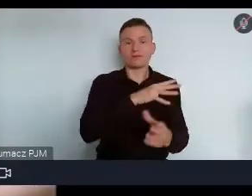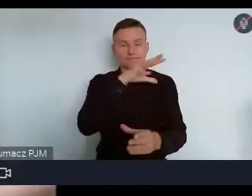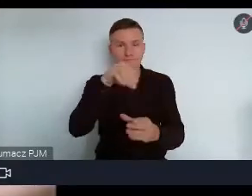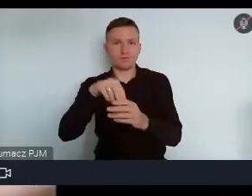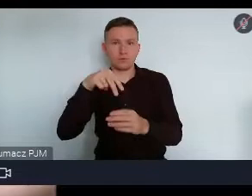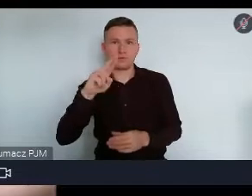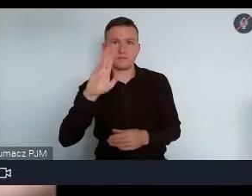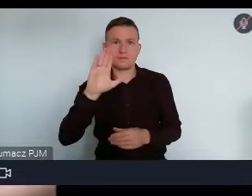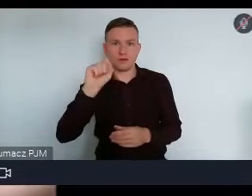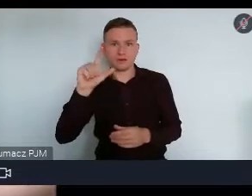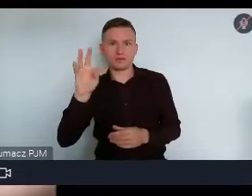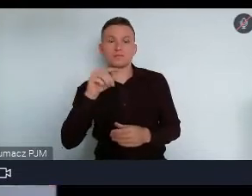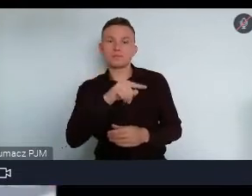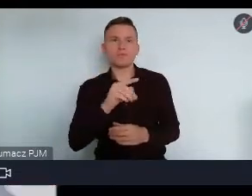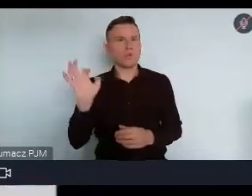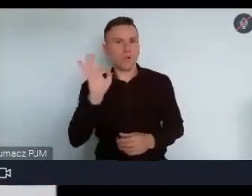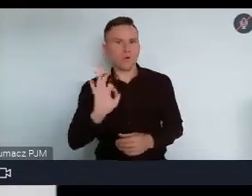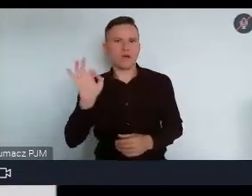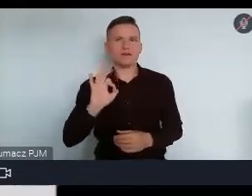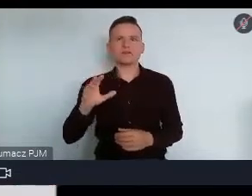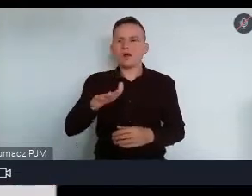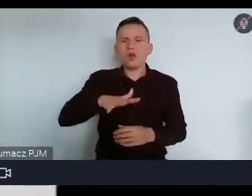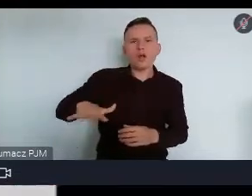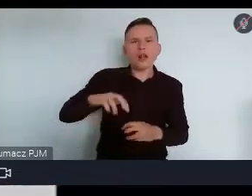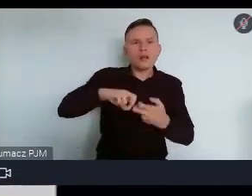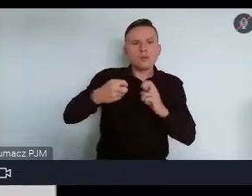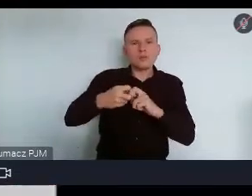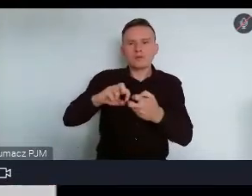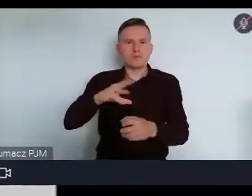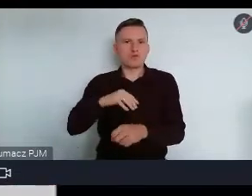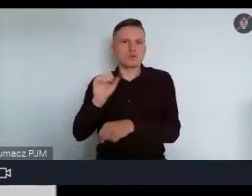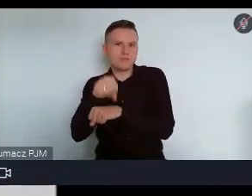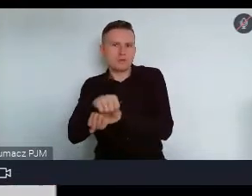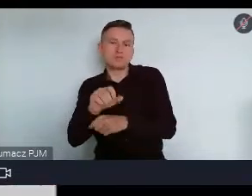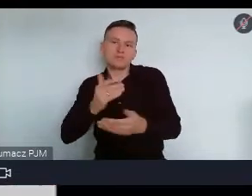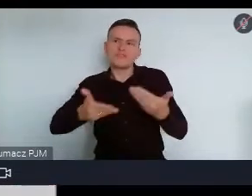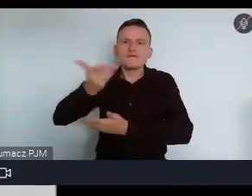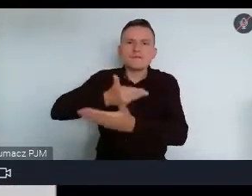do rozwiązywania lokalnych problemów poprzez wymianę doświadczeń z partnerami z Sieci.